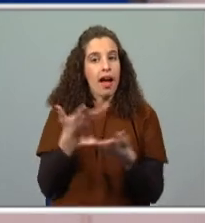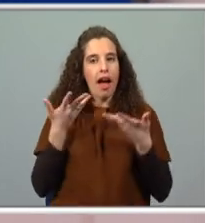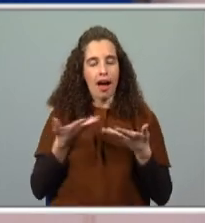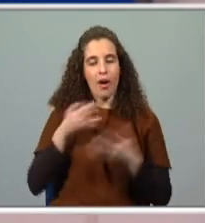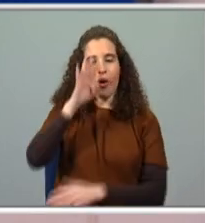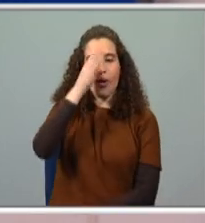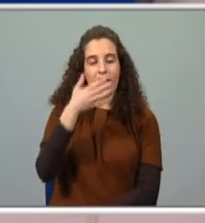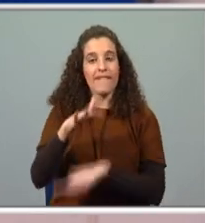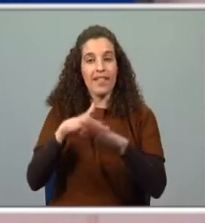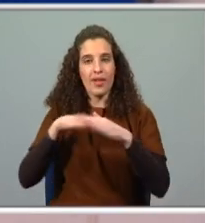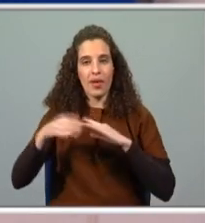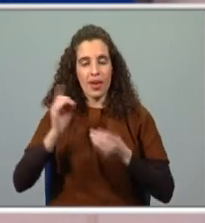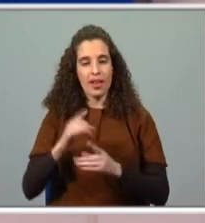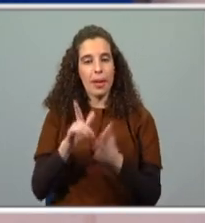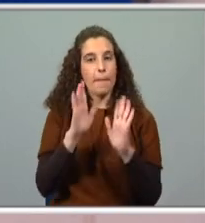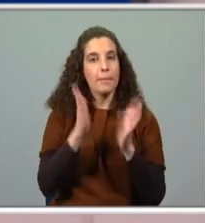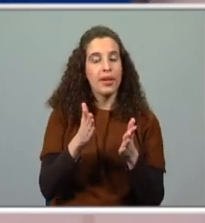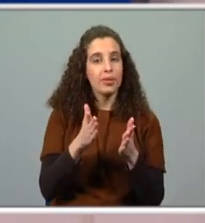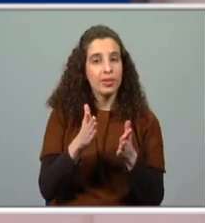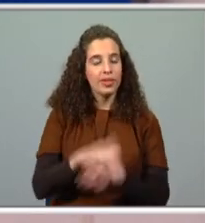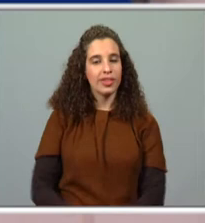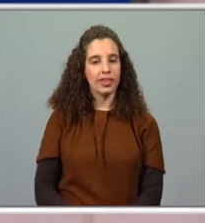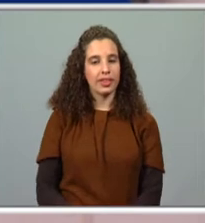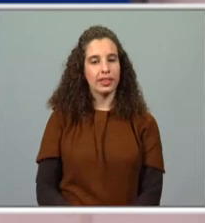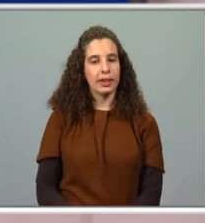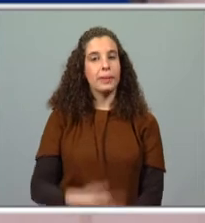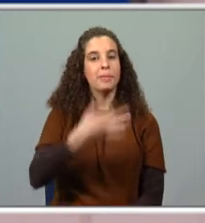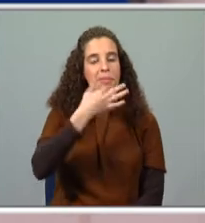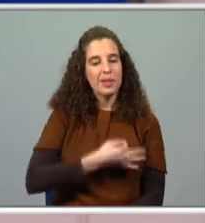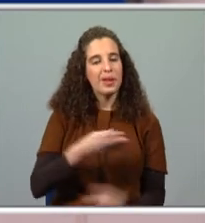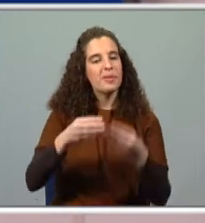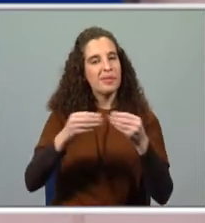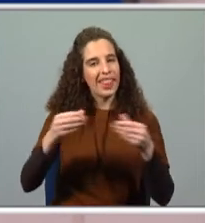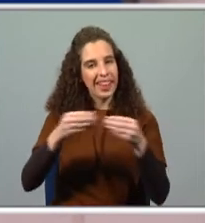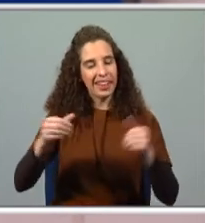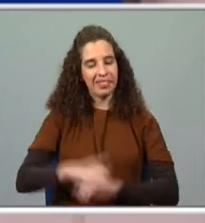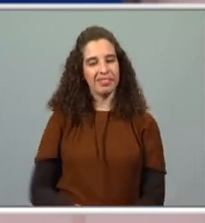sabemos o que vamos fazer necessitamos de confirmar o nosso material Vamos 我們知道我們需要做什麼確認我們的材料讓我們